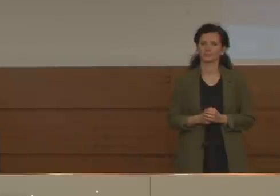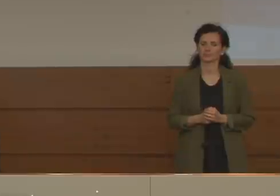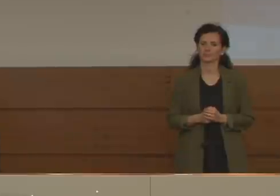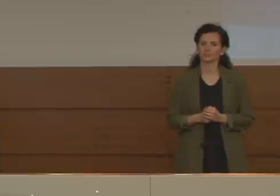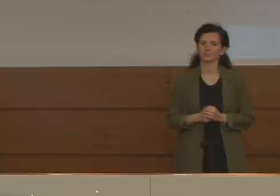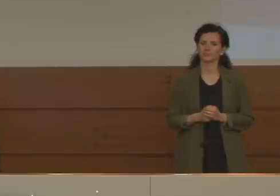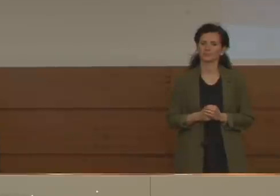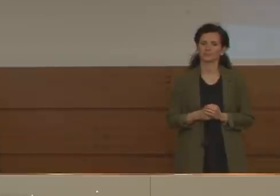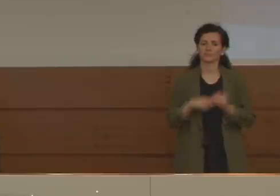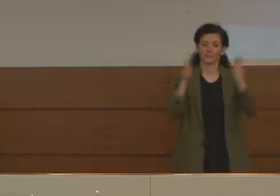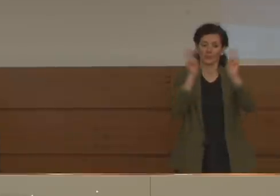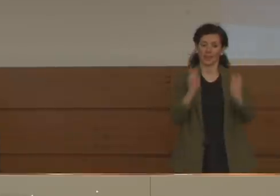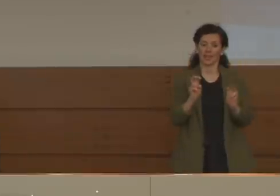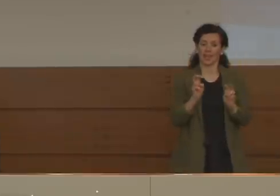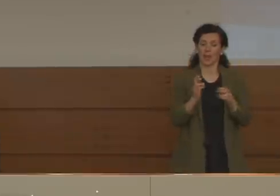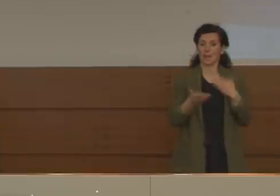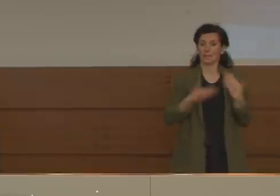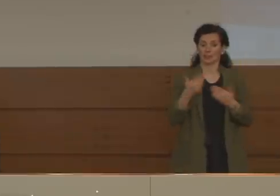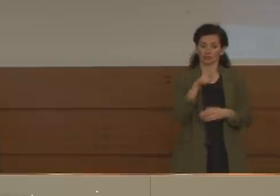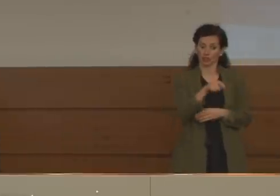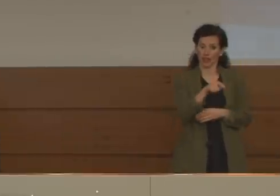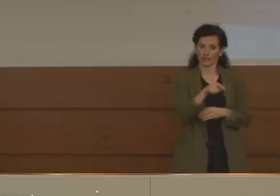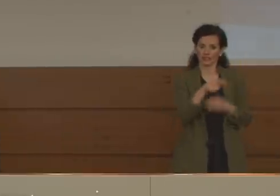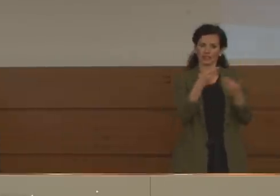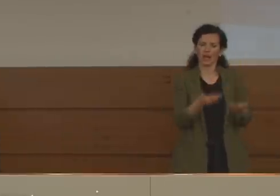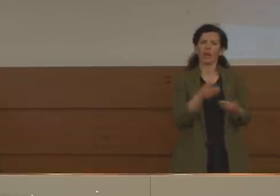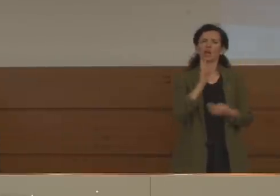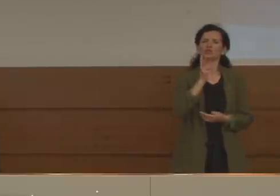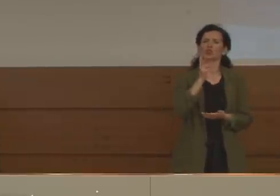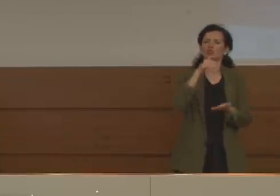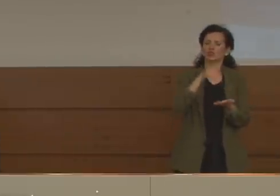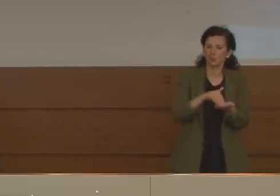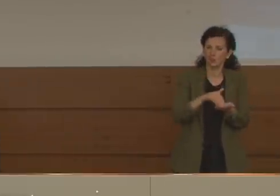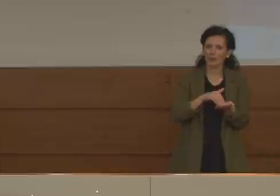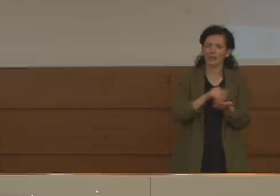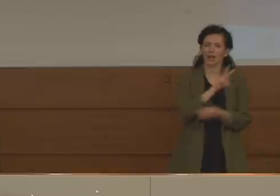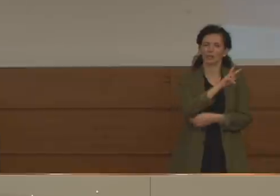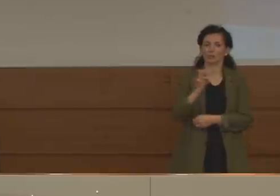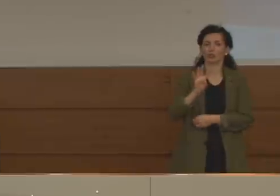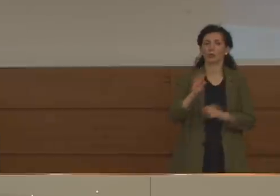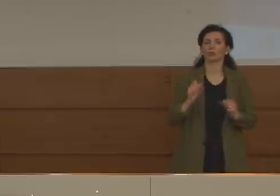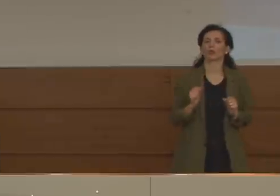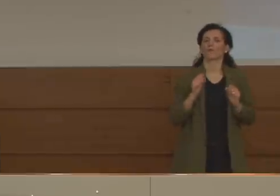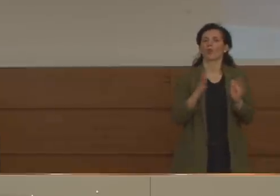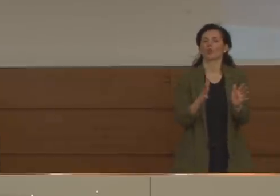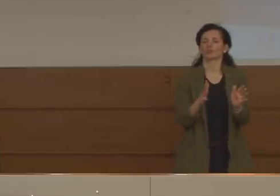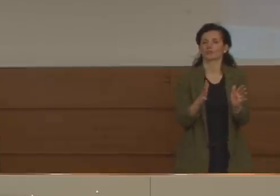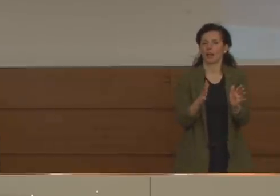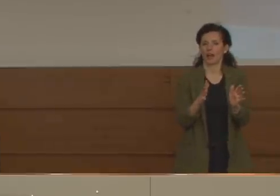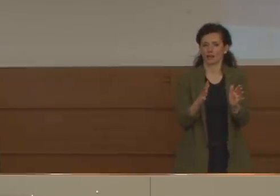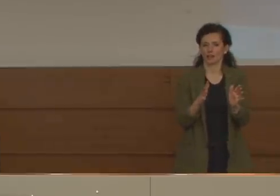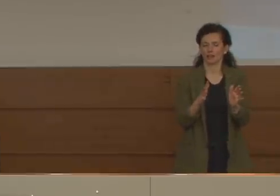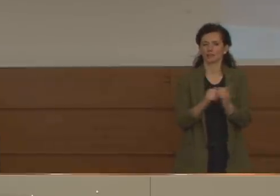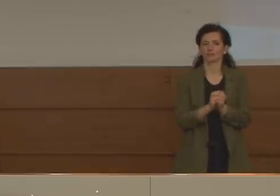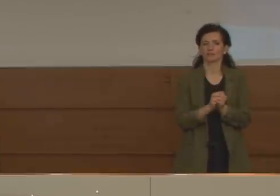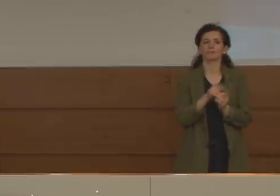registriamo oggi 12.204 volontari. Cresce il numero dei volontari impiegati.